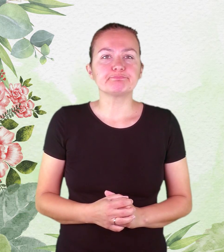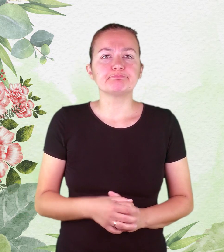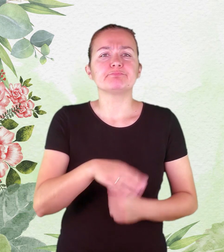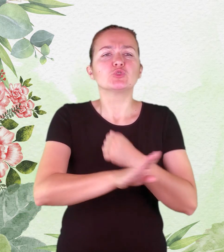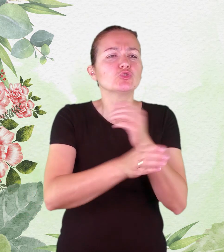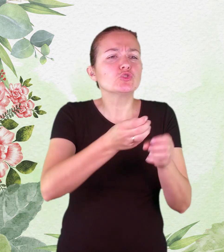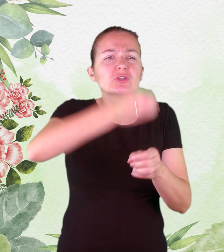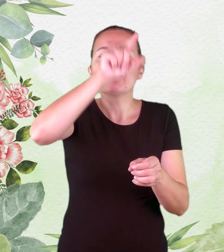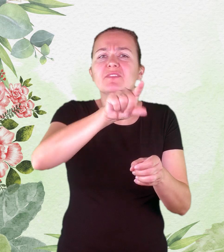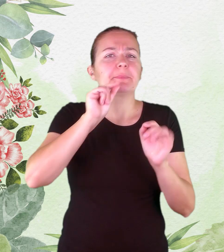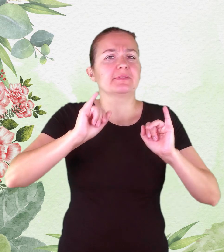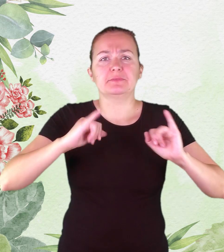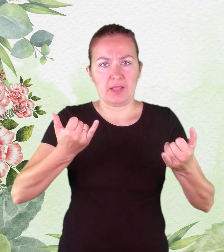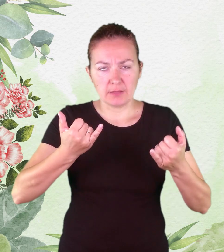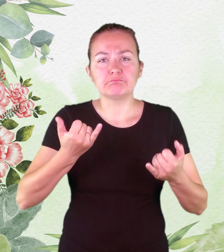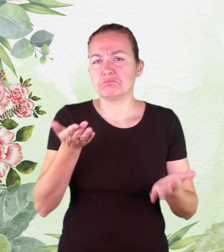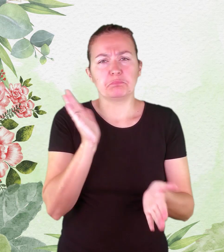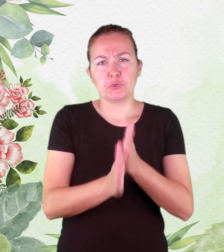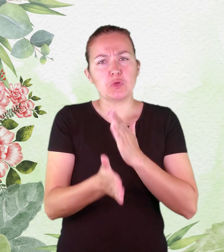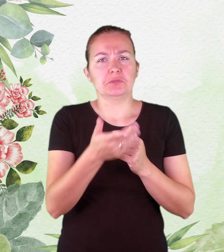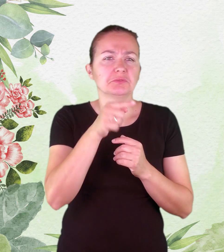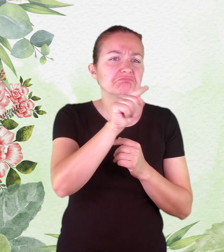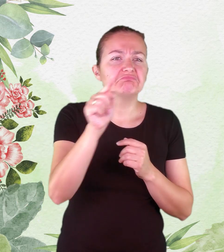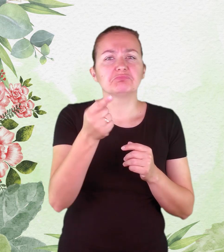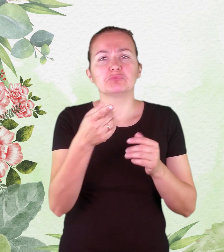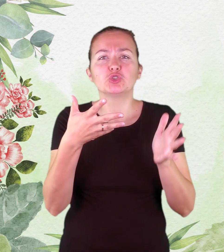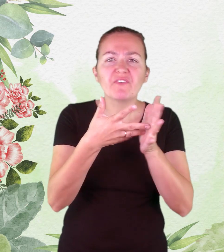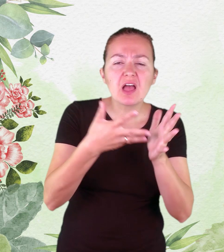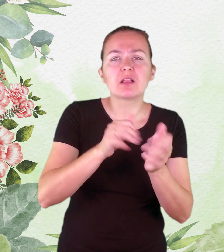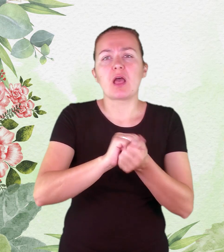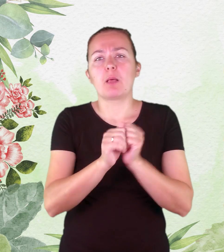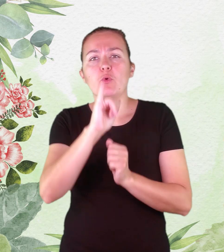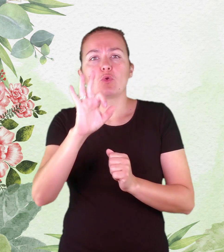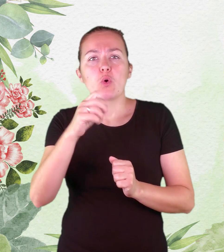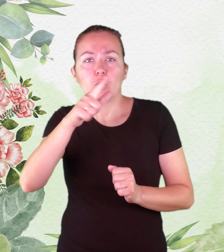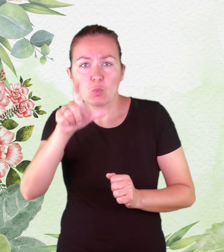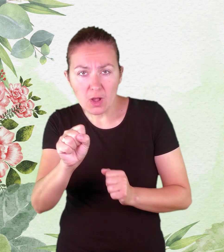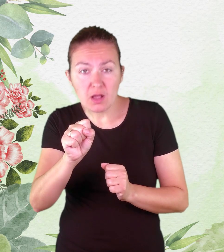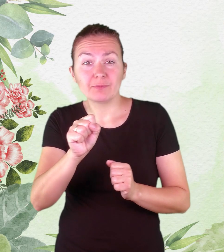Wybór Drzewka: Wybiera się prosty świerk lub jodłę.